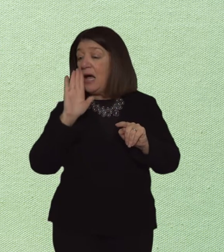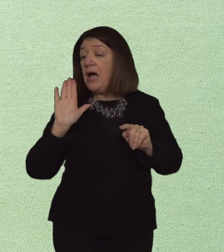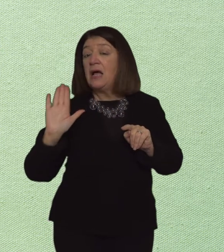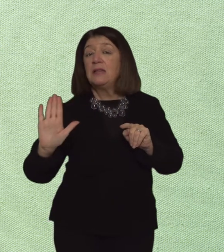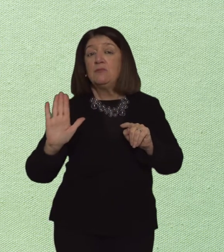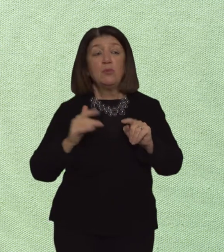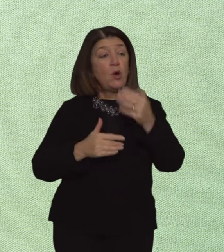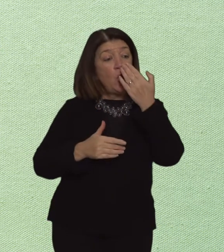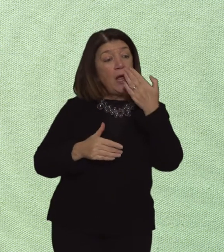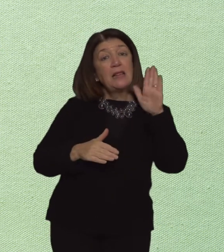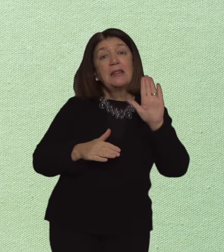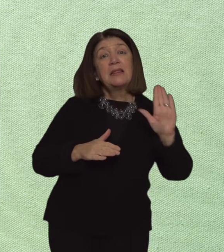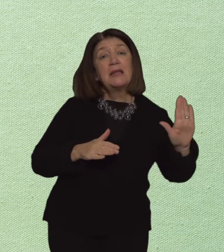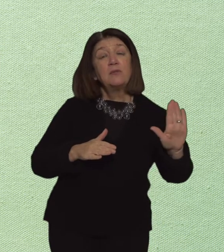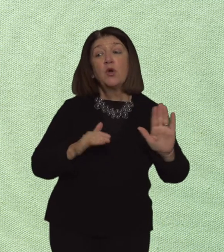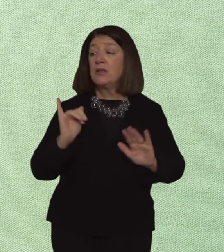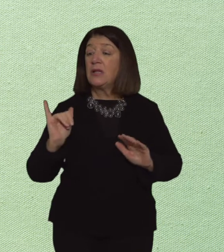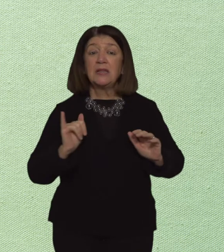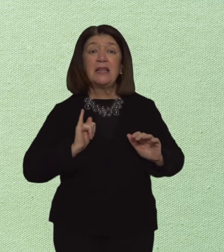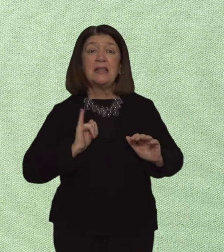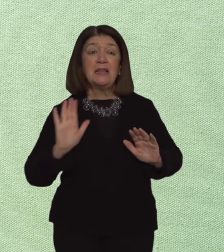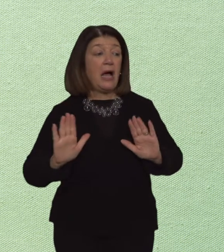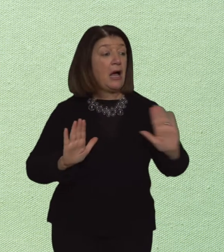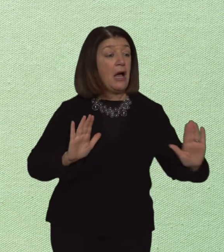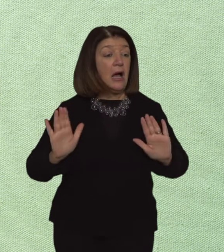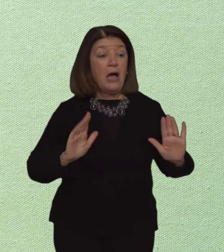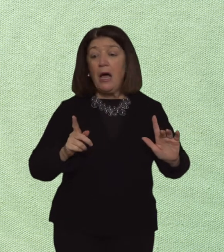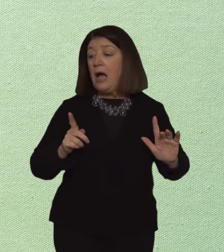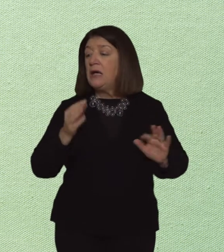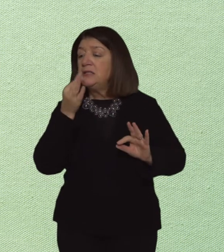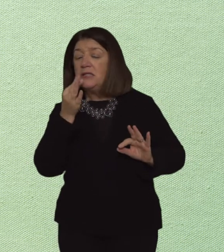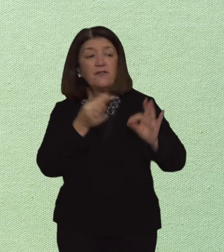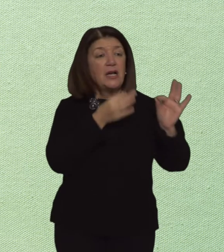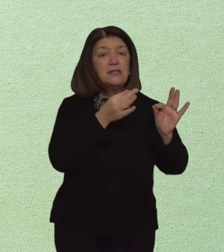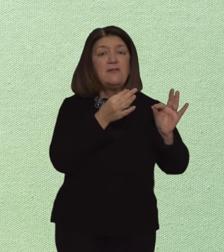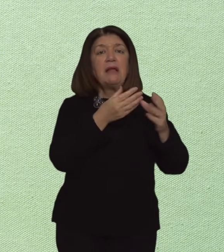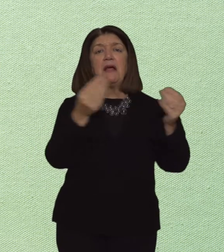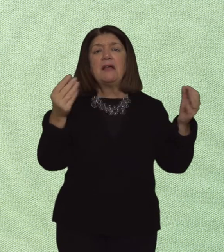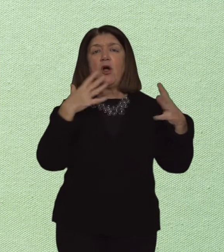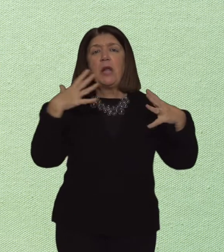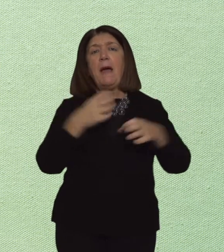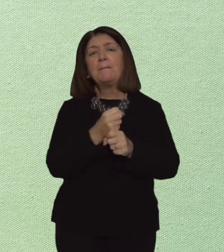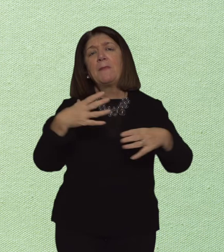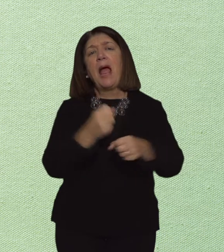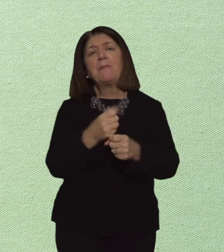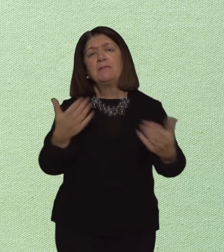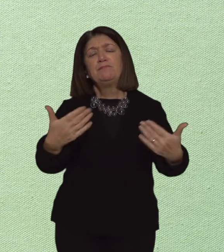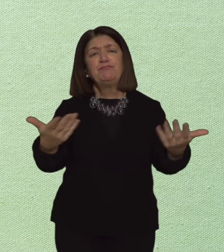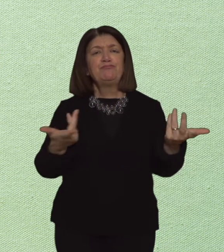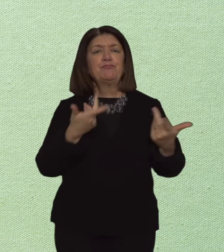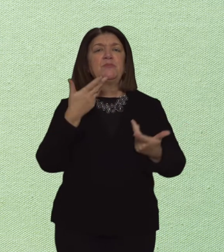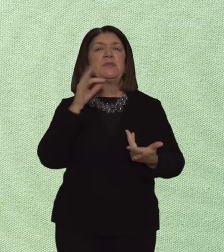spesso, troppo spesso travisate nel loro significato e intendiamo semplificare un concetto complesso